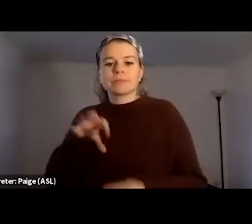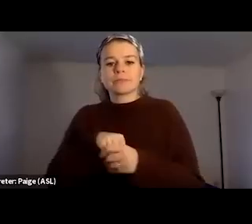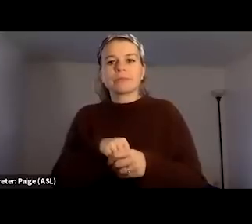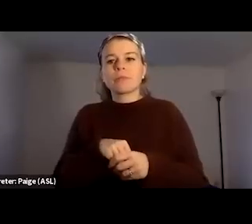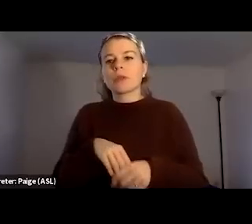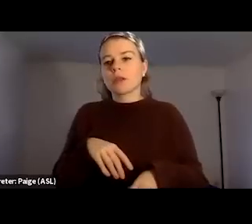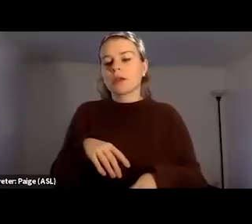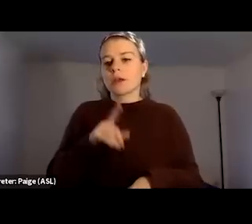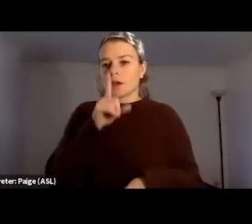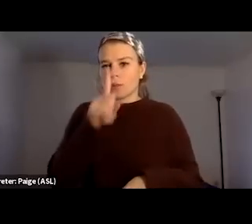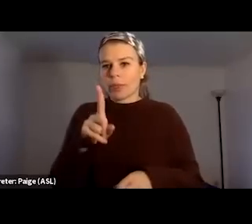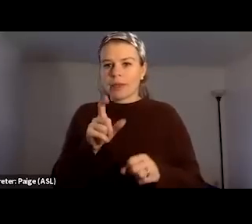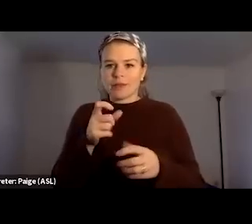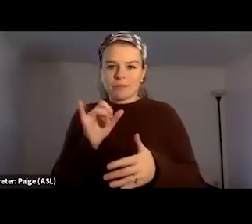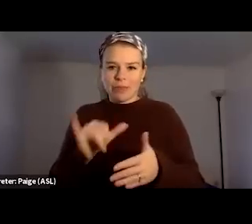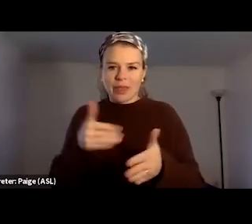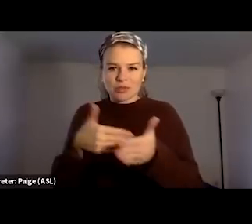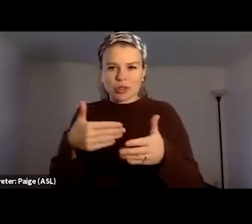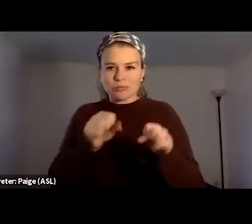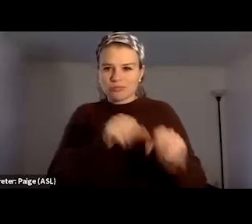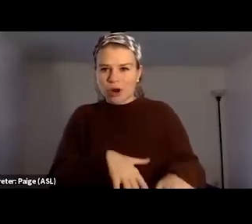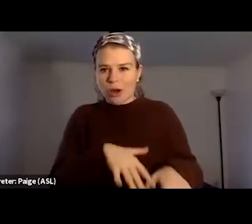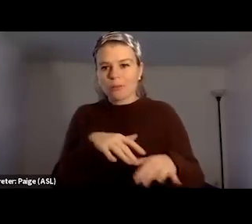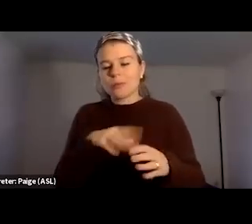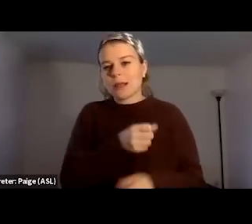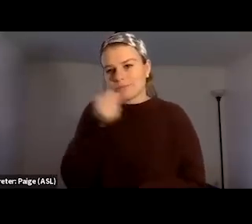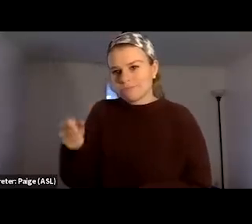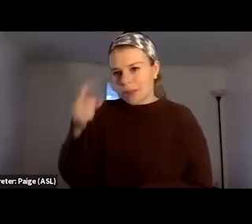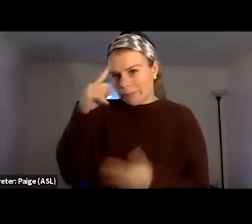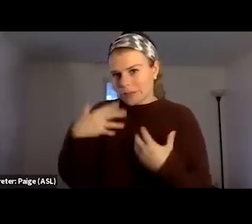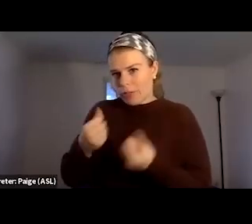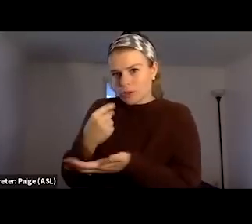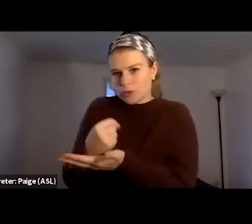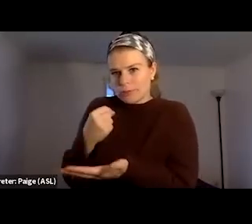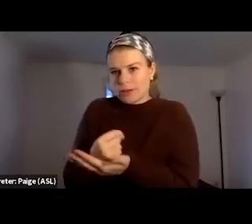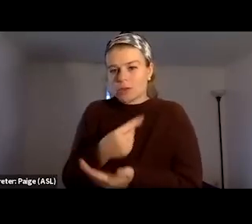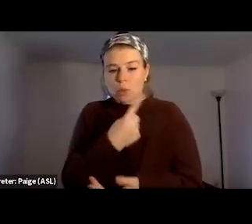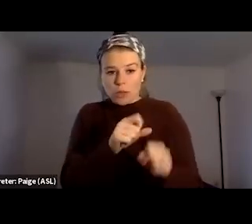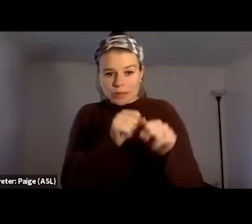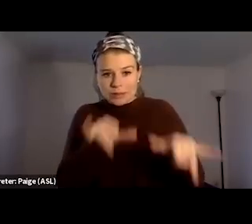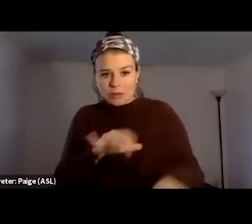se inscribiera en un tratamiento de salud mental, y así la movió del sistema de justicia penal